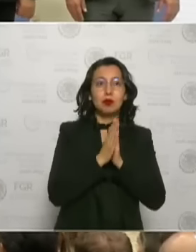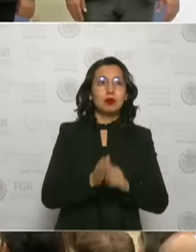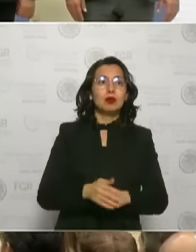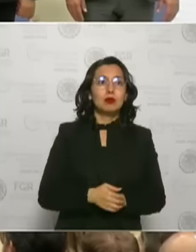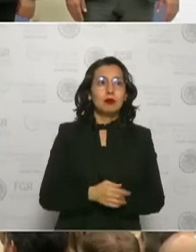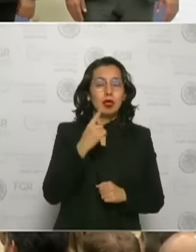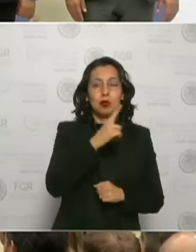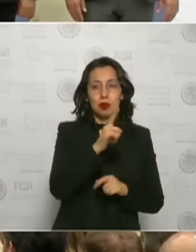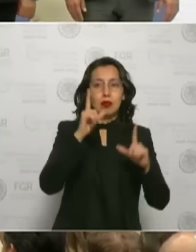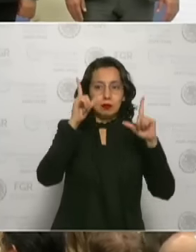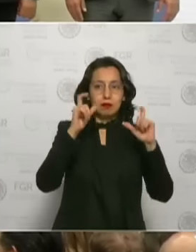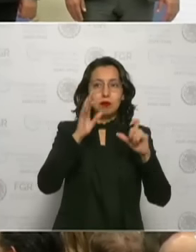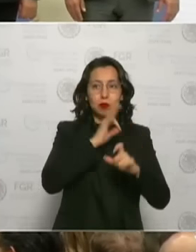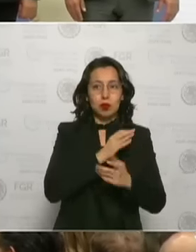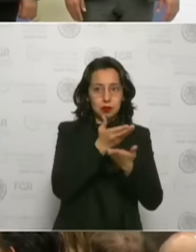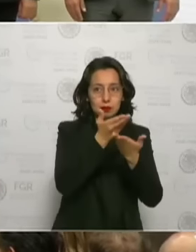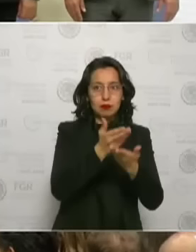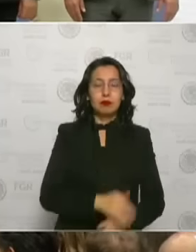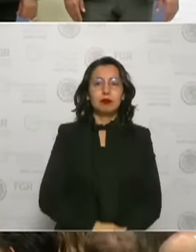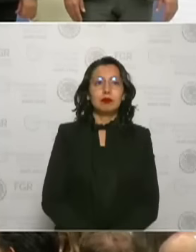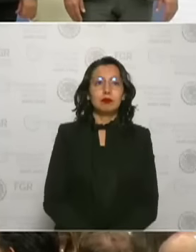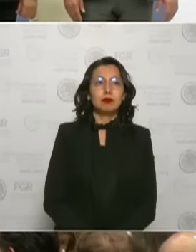para la captura de esta toma.